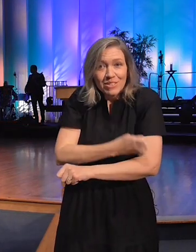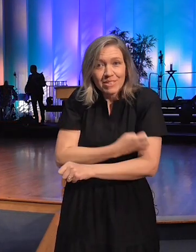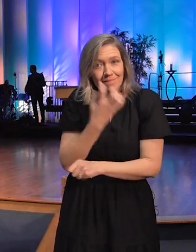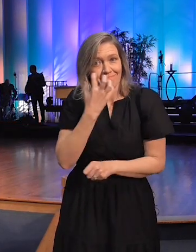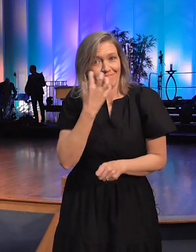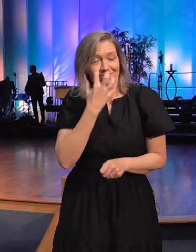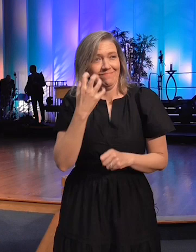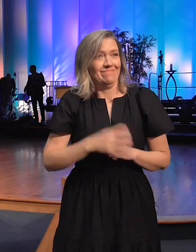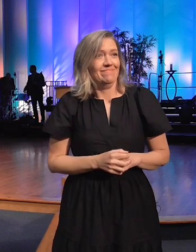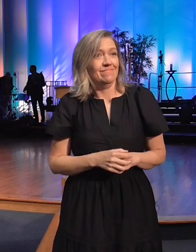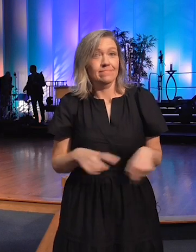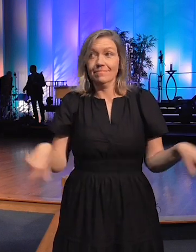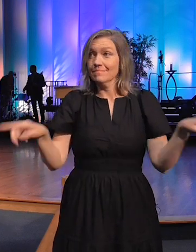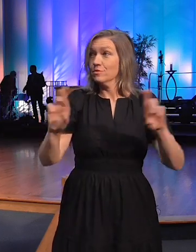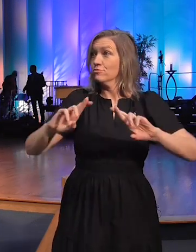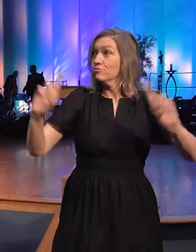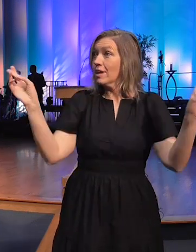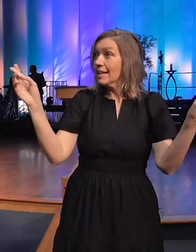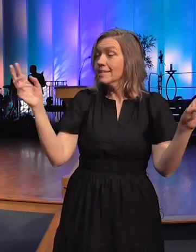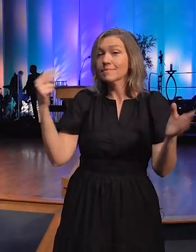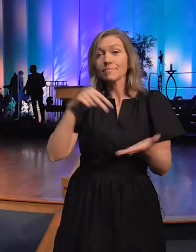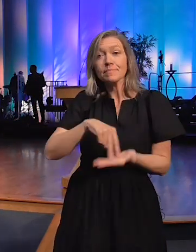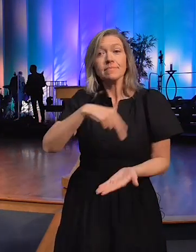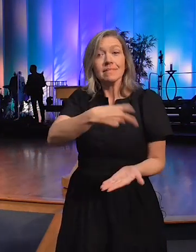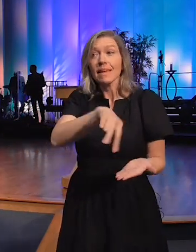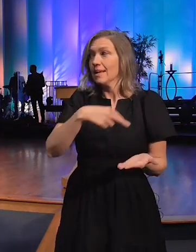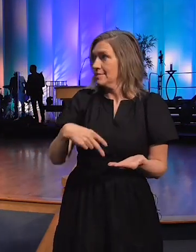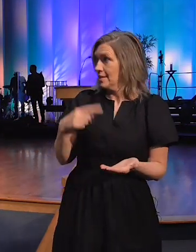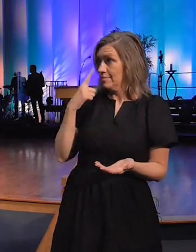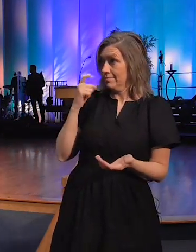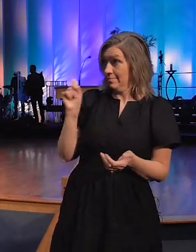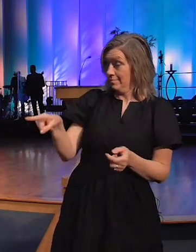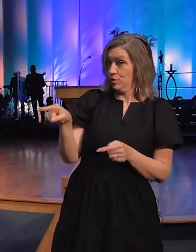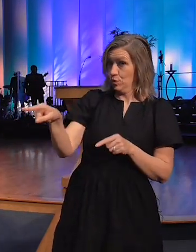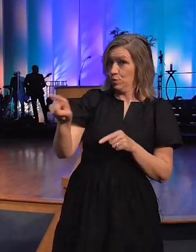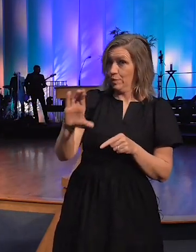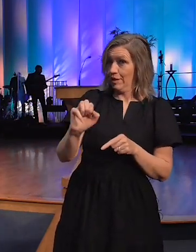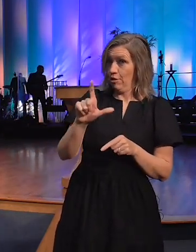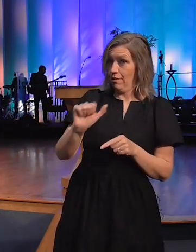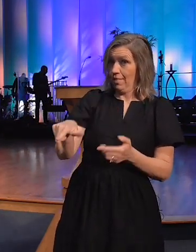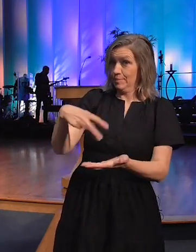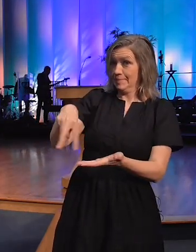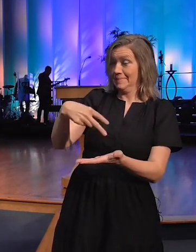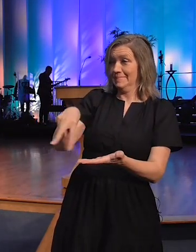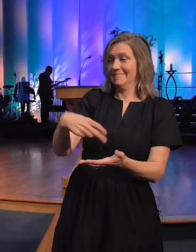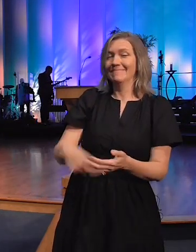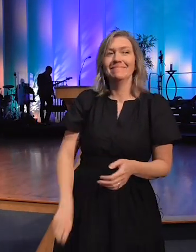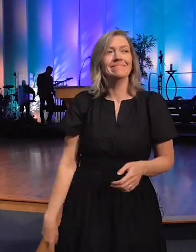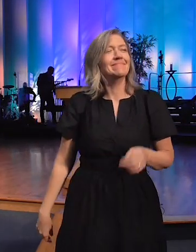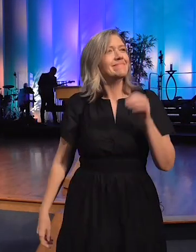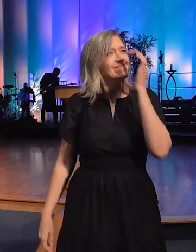todos listos para levantarse y hacer los movimientos? Los vi haciéndolos Carol, ah, qué domingo tan maravilloso,